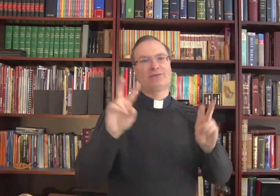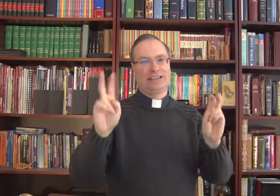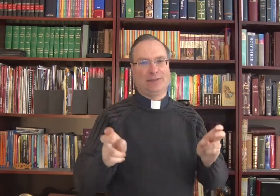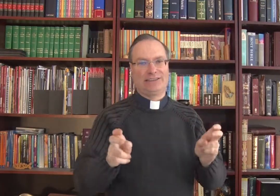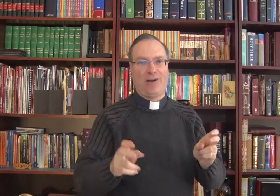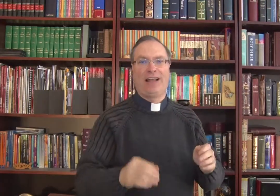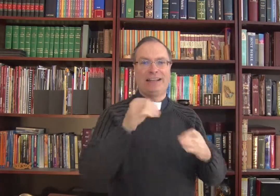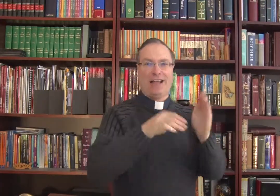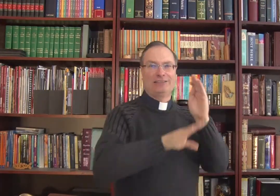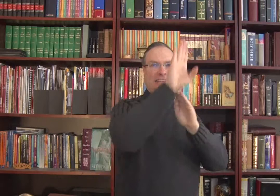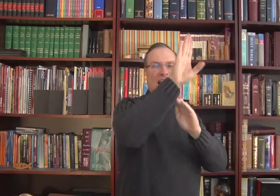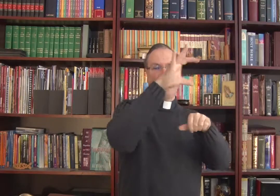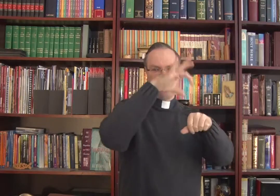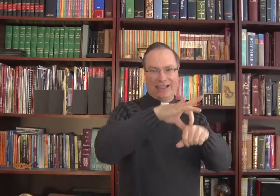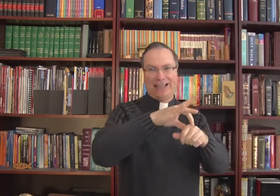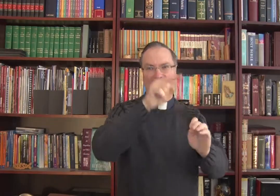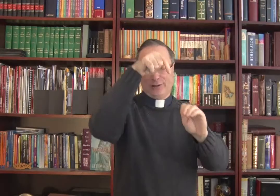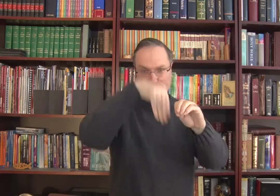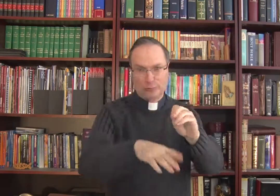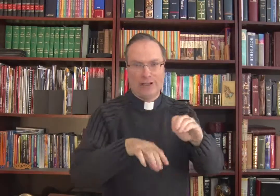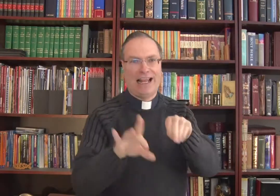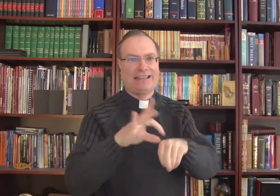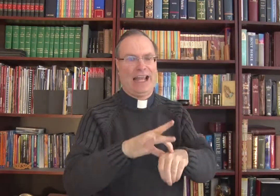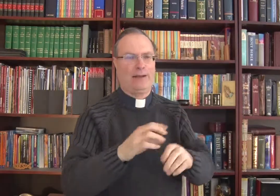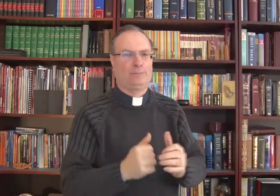De là l'expression «dans le ciel, sur la terre, et sous la terre»